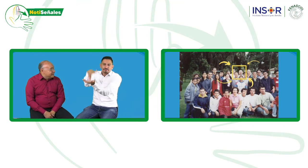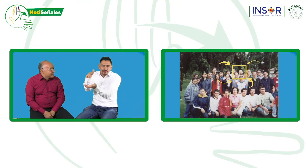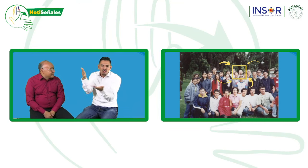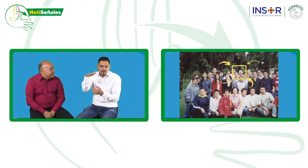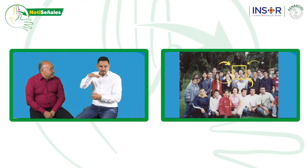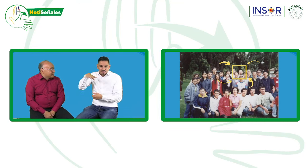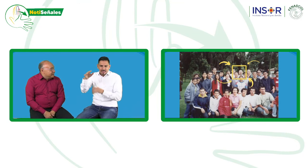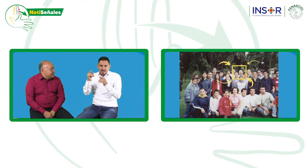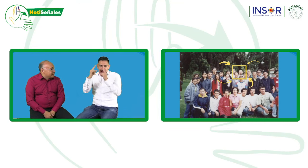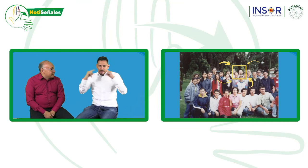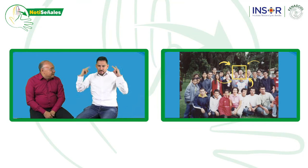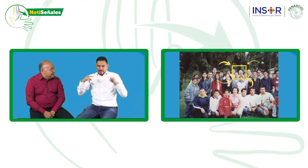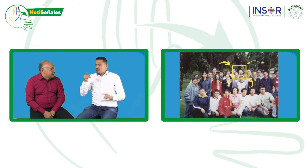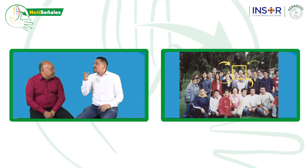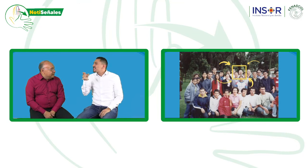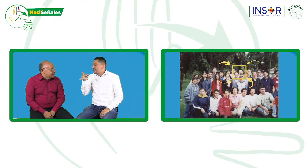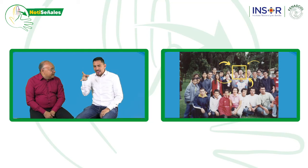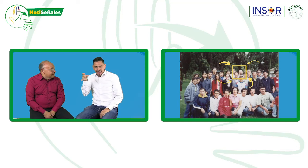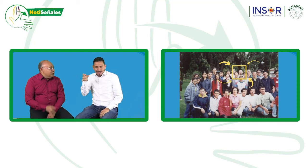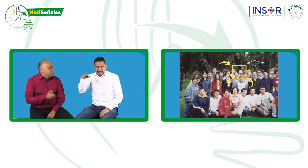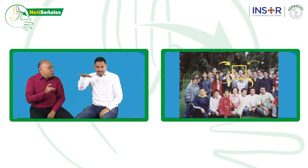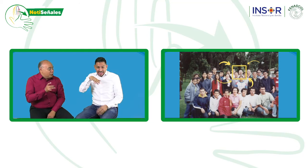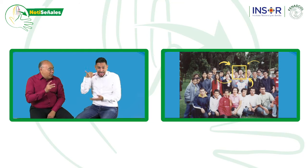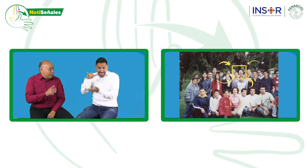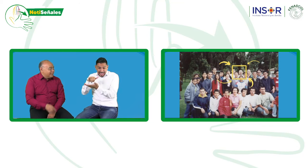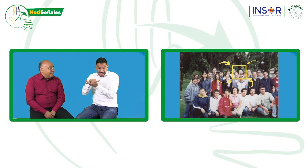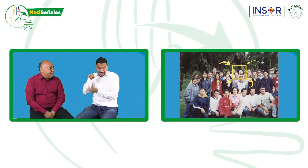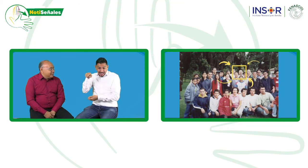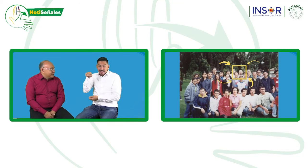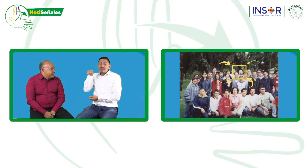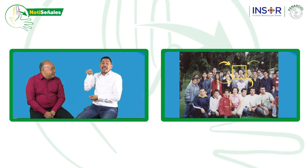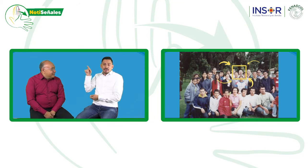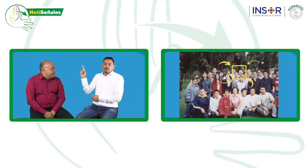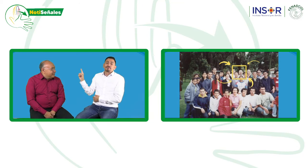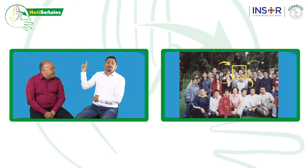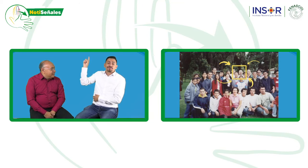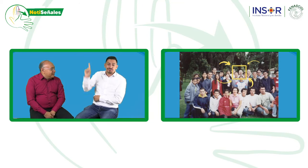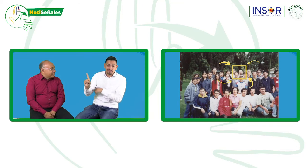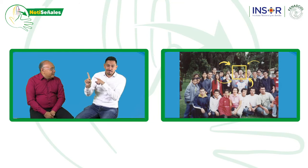participar, quería saber de qué trataba esto, me invitaron y